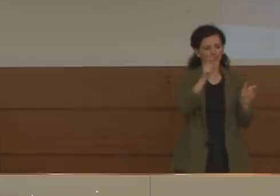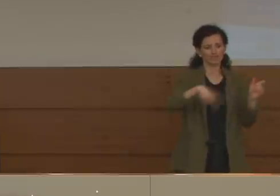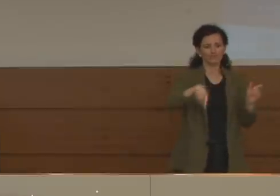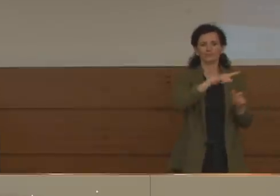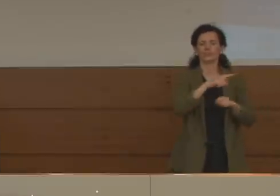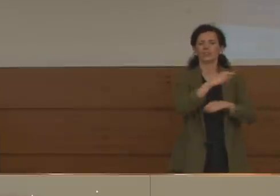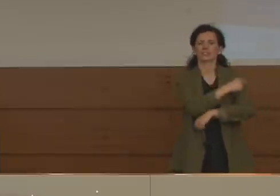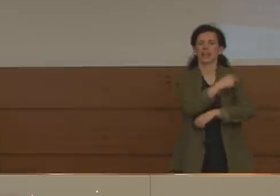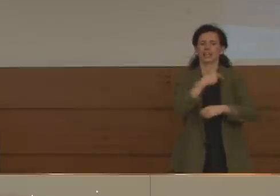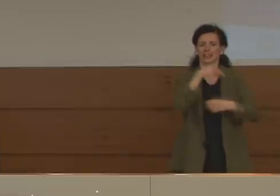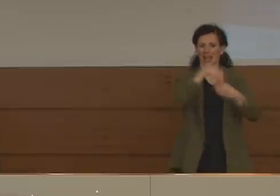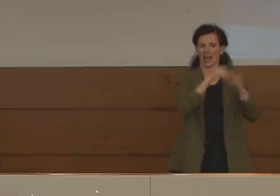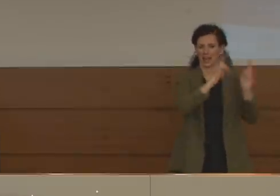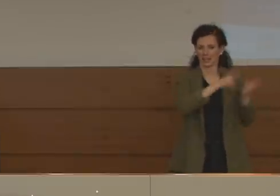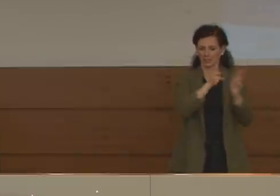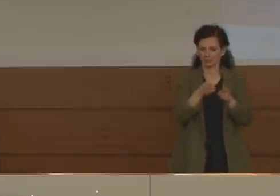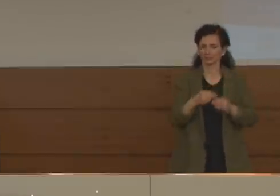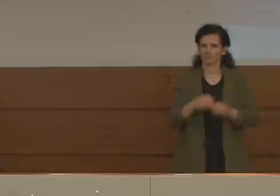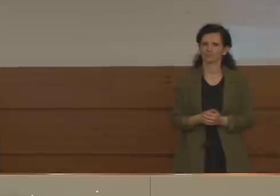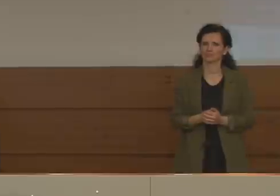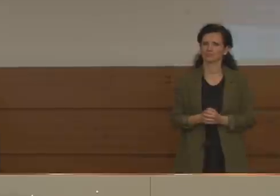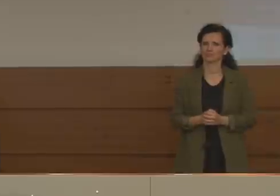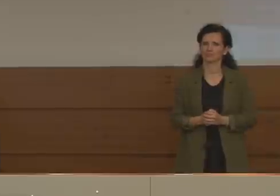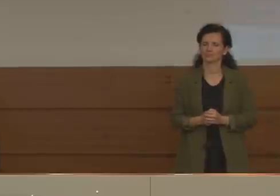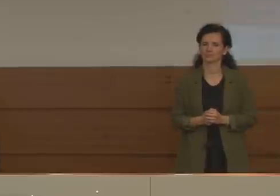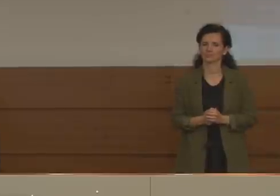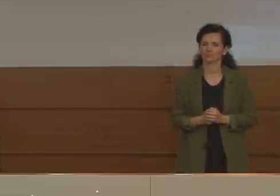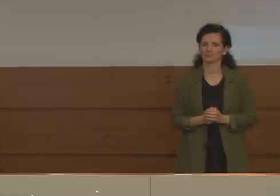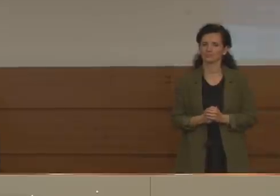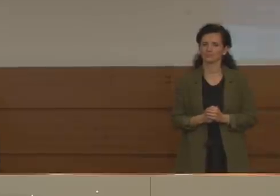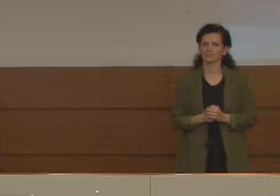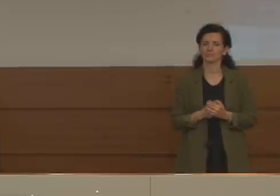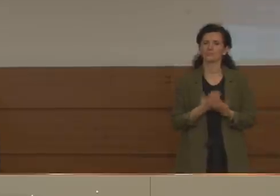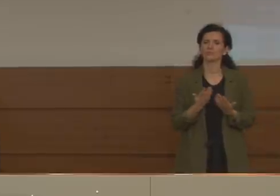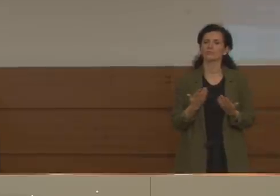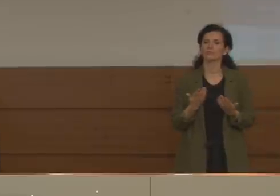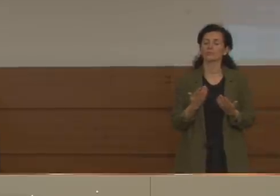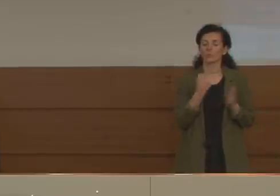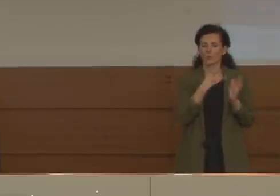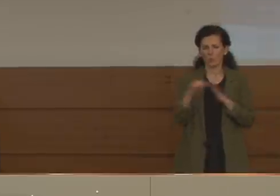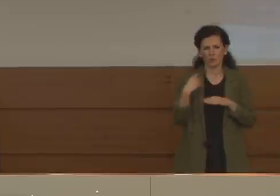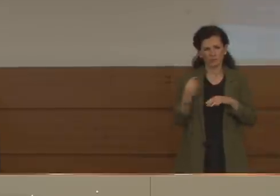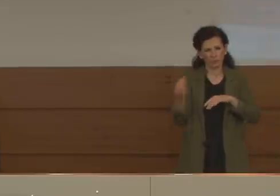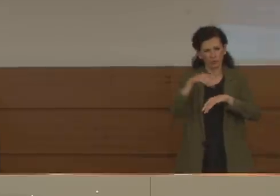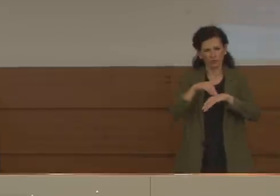Infine voglio ricordare, se ieri ho ricordato il